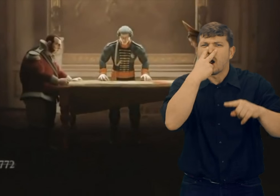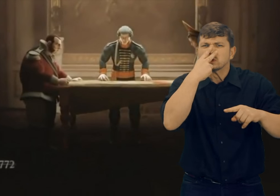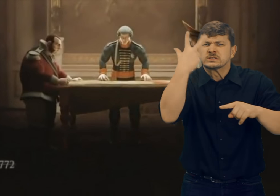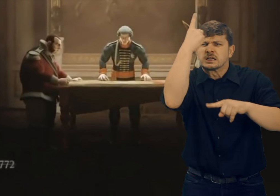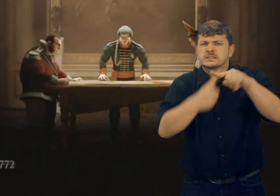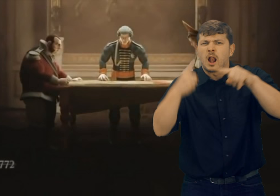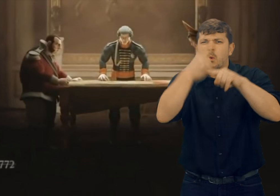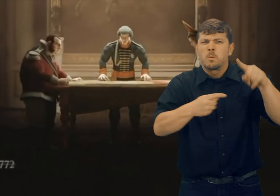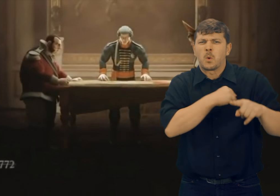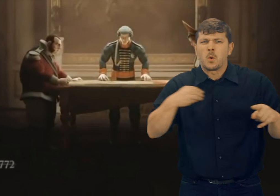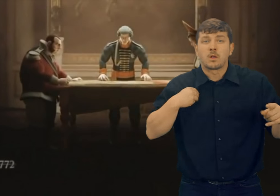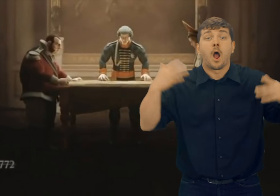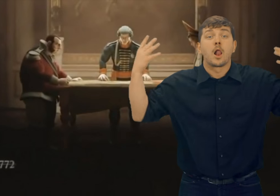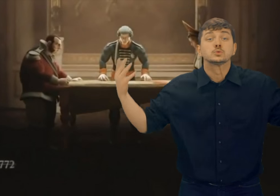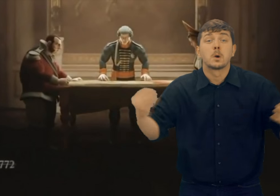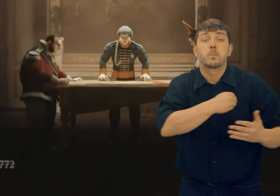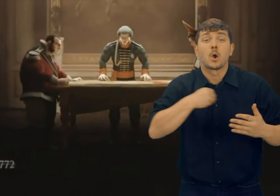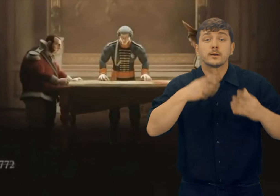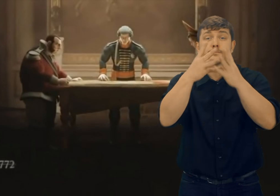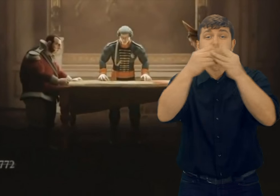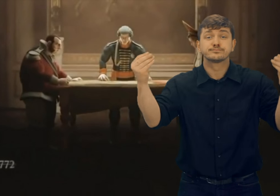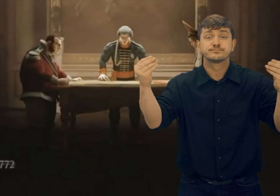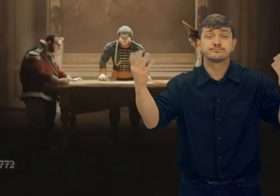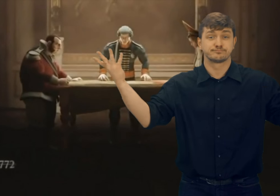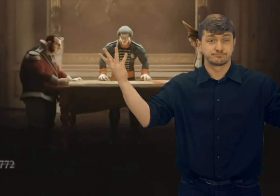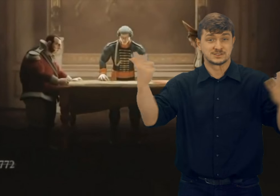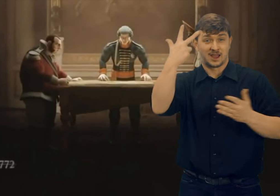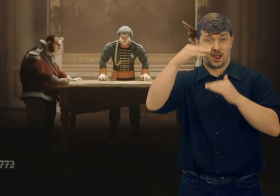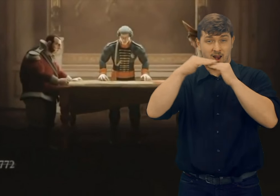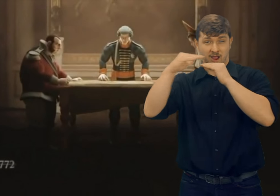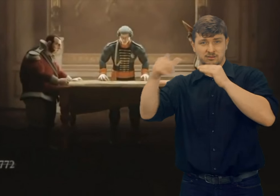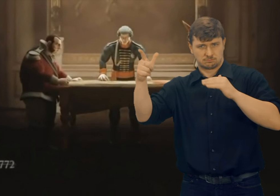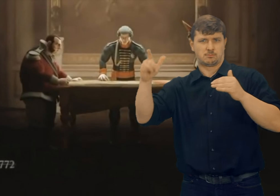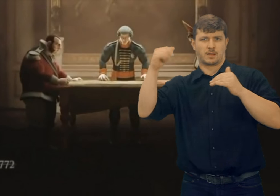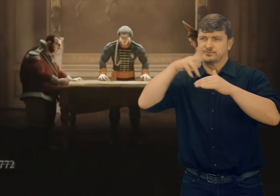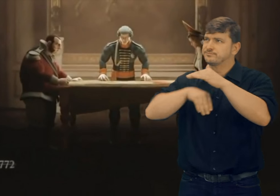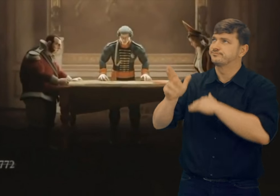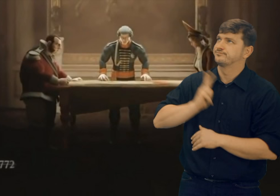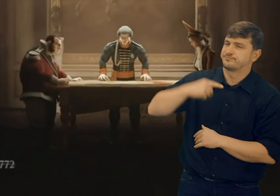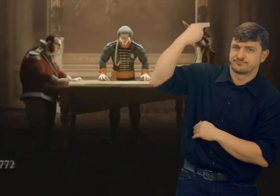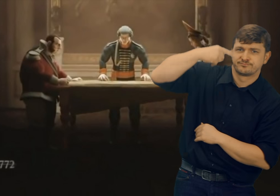Dreiteilung??? Das Land Polen gab es nicht mehr. Man lebte unter der Diktatur von drei Ländern.